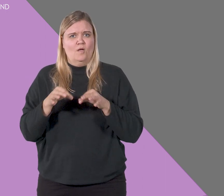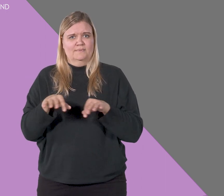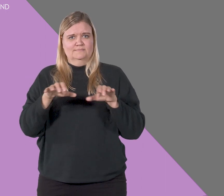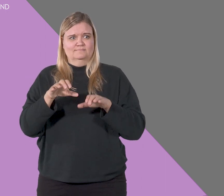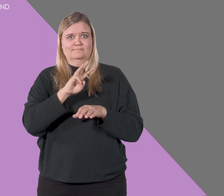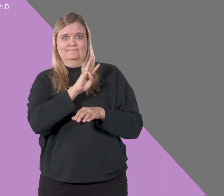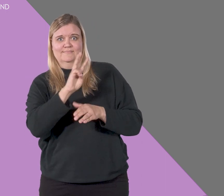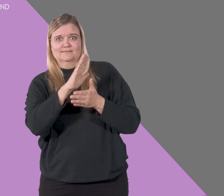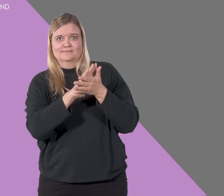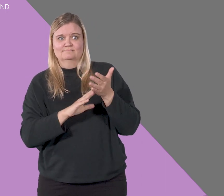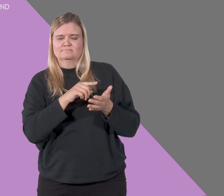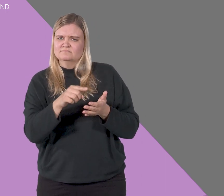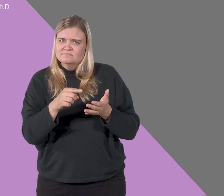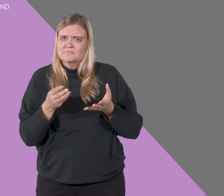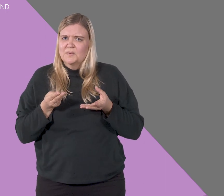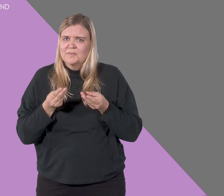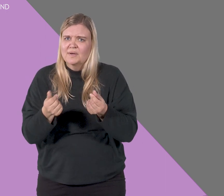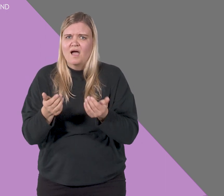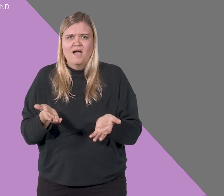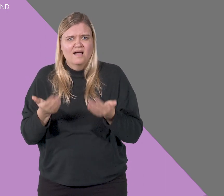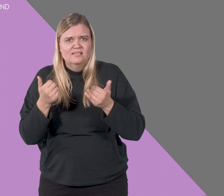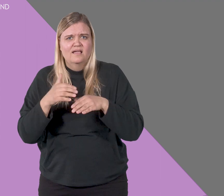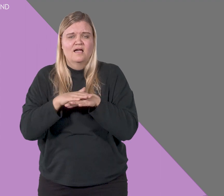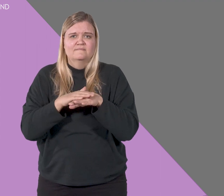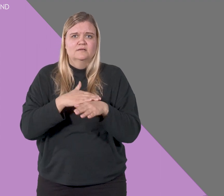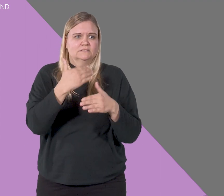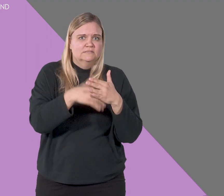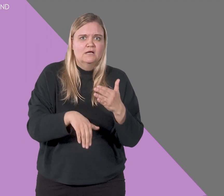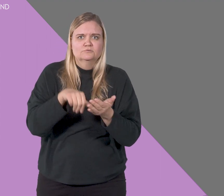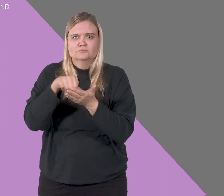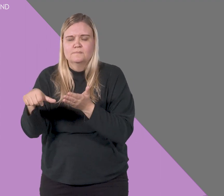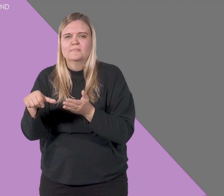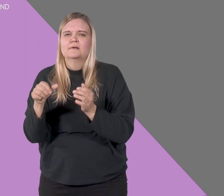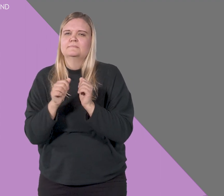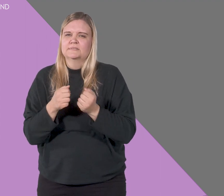Även om webbloppmarknader är ett behändigt sätt att sätta föremål i omlopp, -